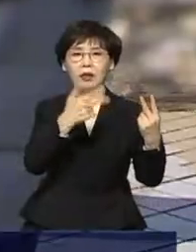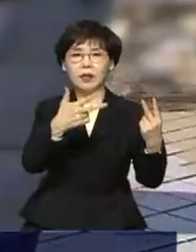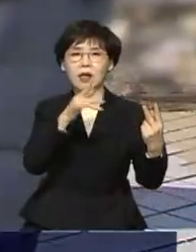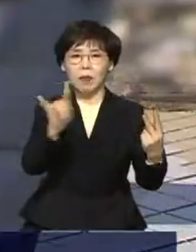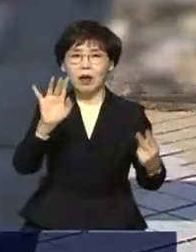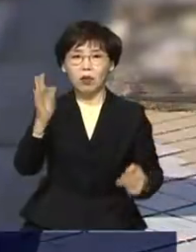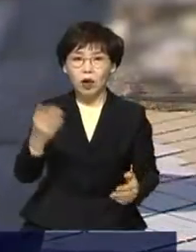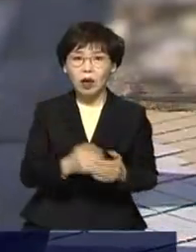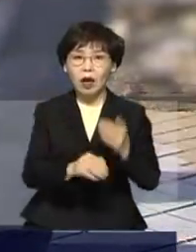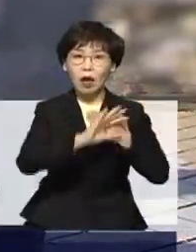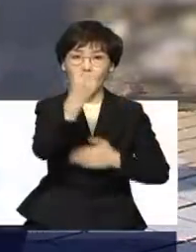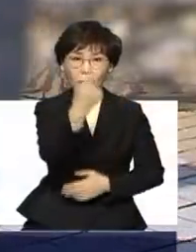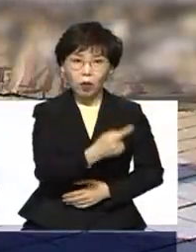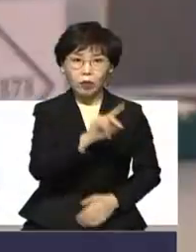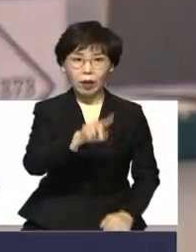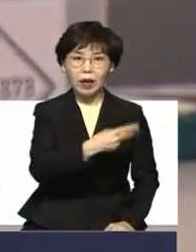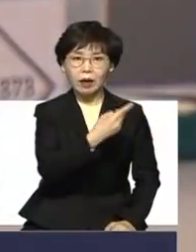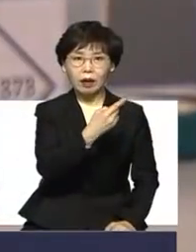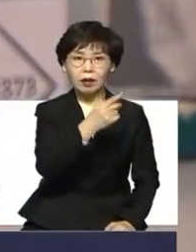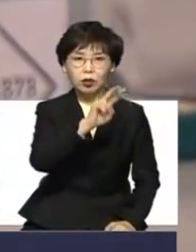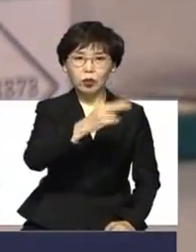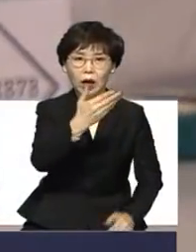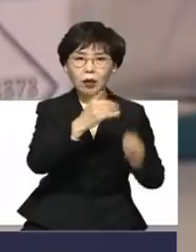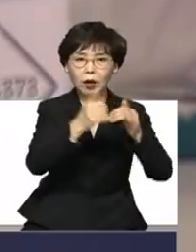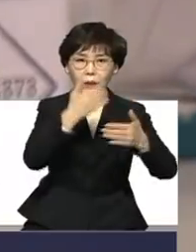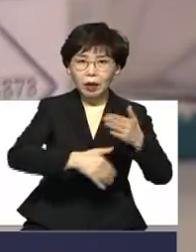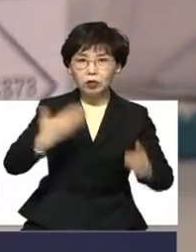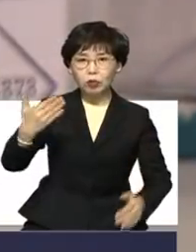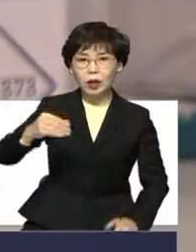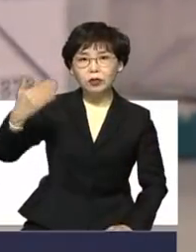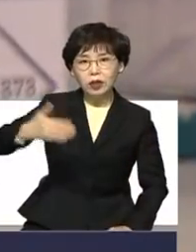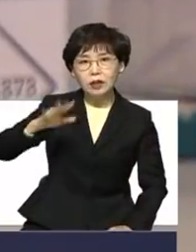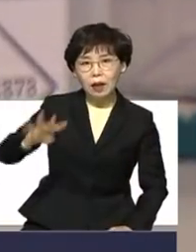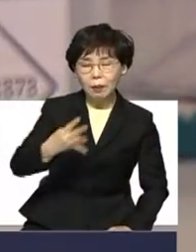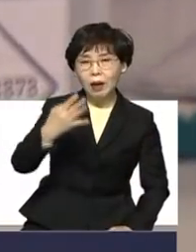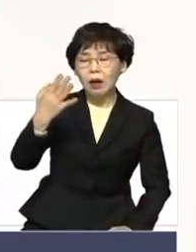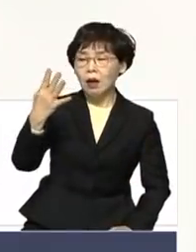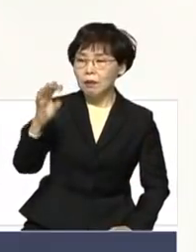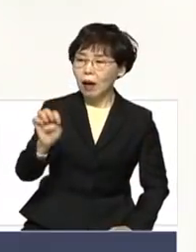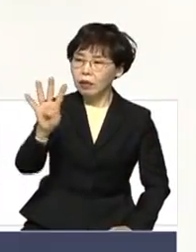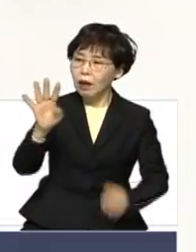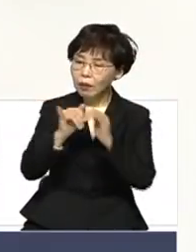해외 유입 129명을 제외한 9만 9,444명이